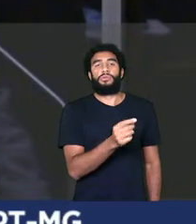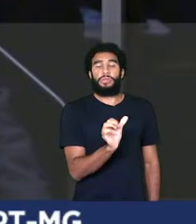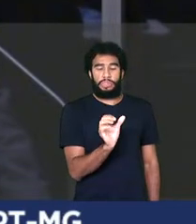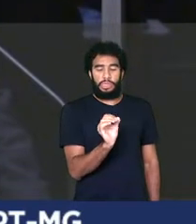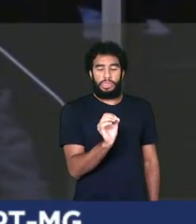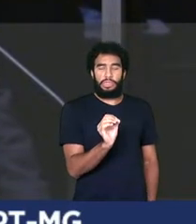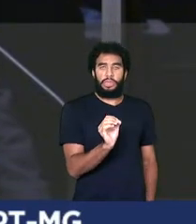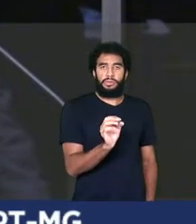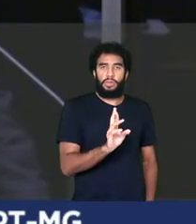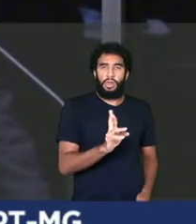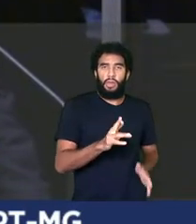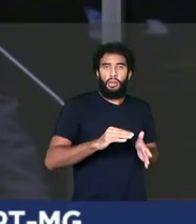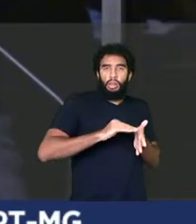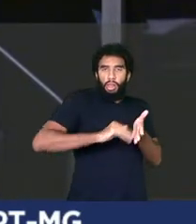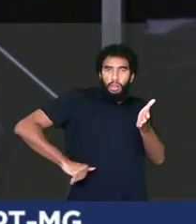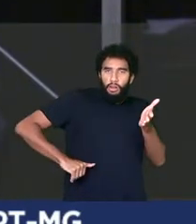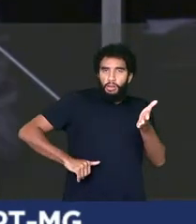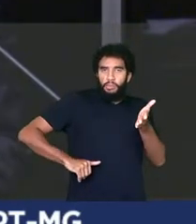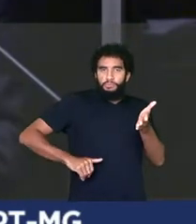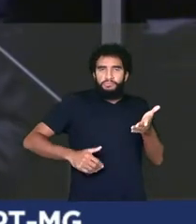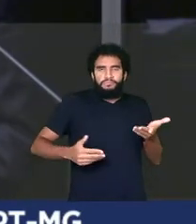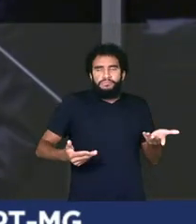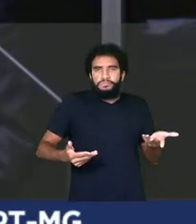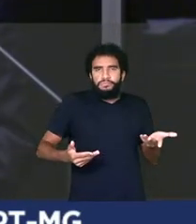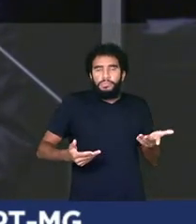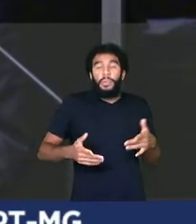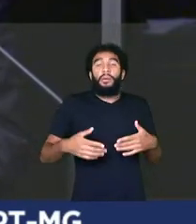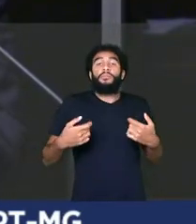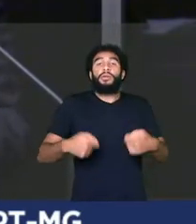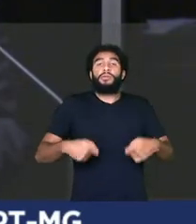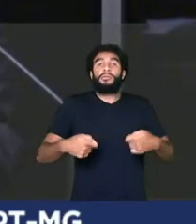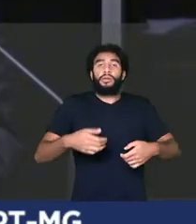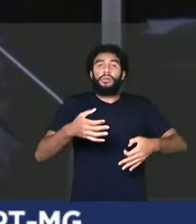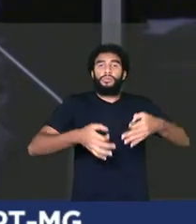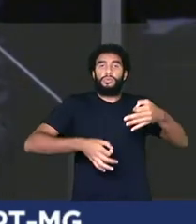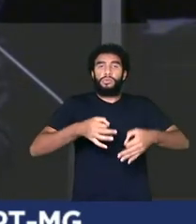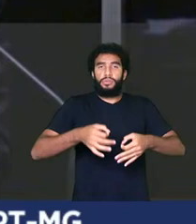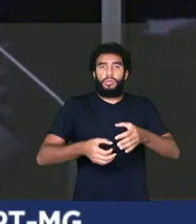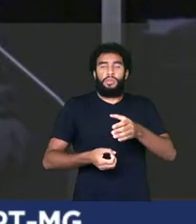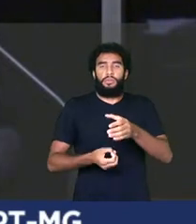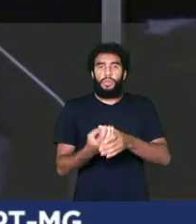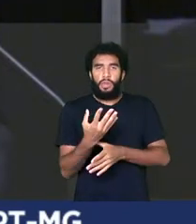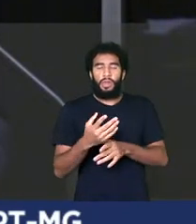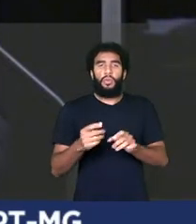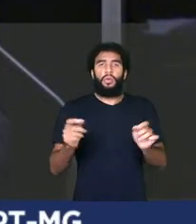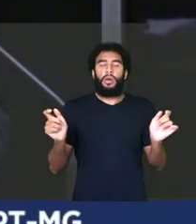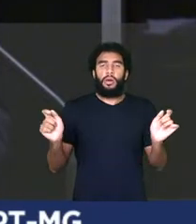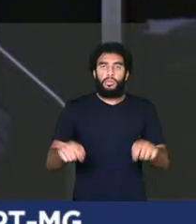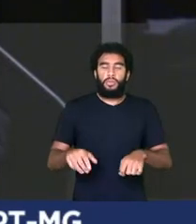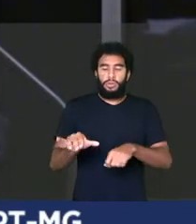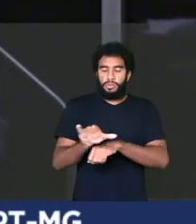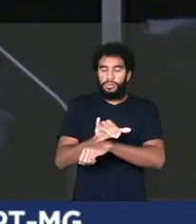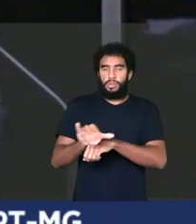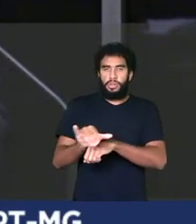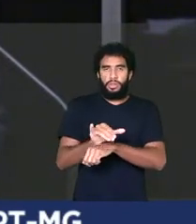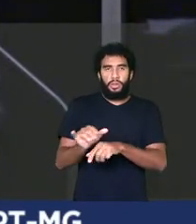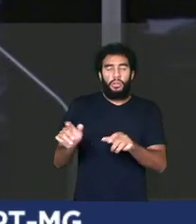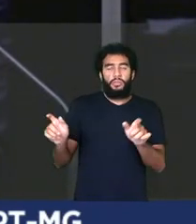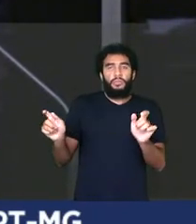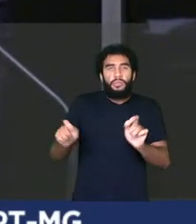CIDADÃO QUE GANHA 12 12 REAIS É ROUBADO EM 600 REAIS POR MÊS DE IMPOSTOS INDIRETOS. PARA FAZER JUSTIÇA, PARA CRIAR UMA CONDIÇÃO PARA O